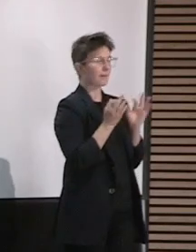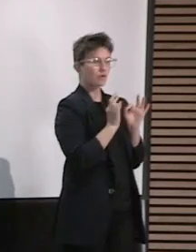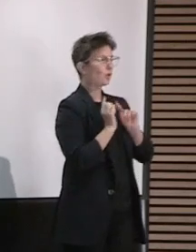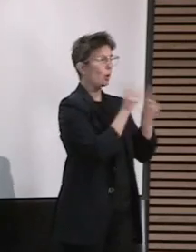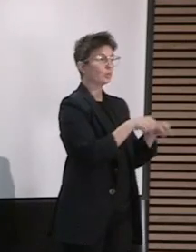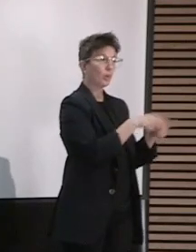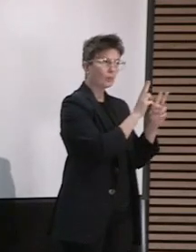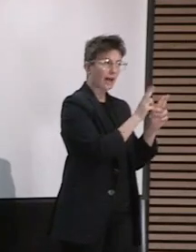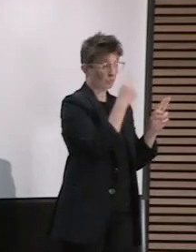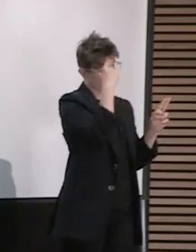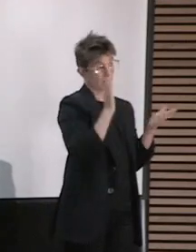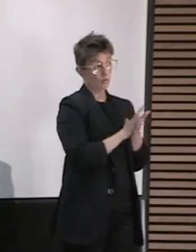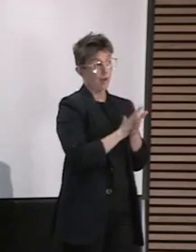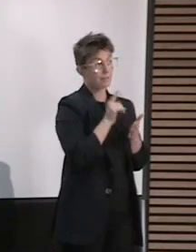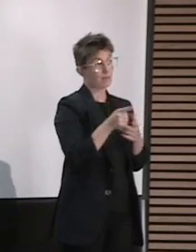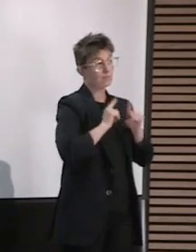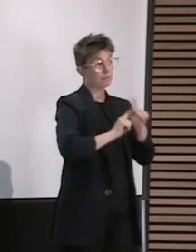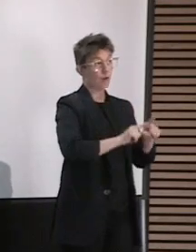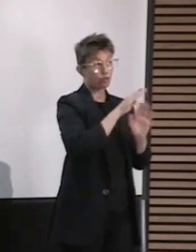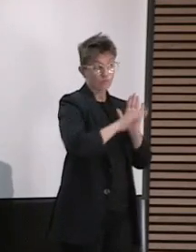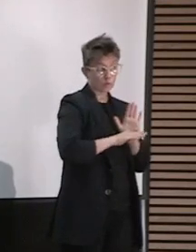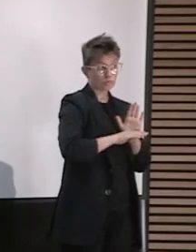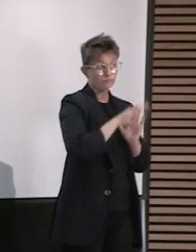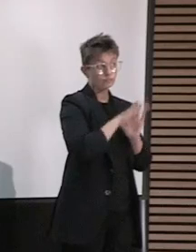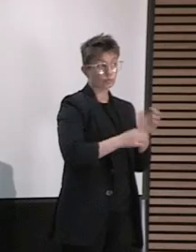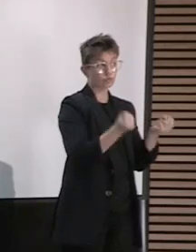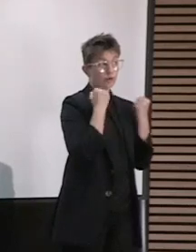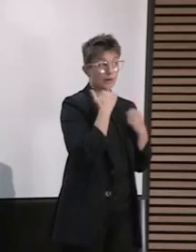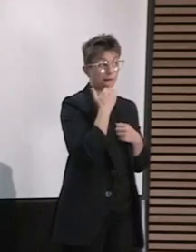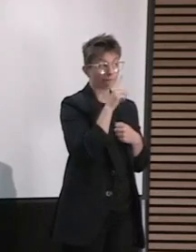hiahia ano ki te tirotiro ano i tera. He harikoa koe ki nga